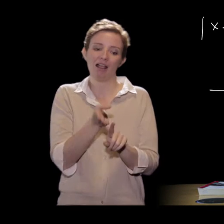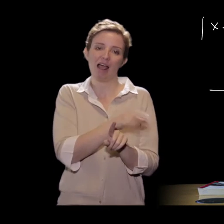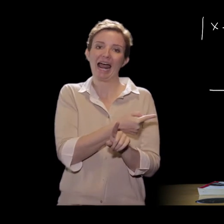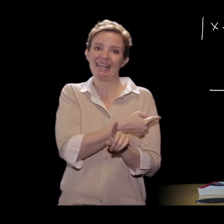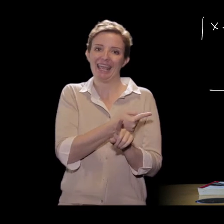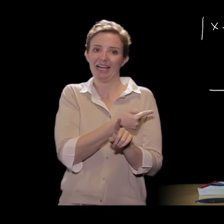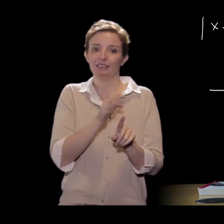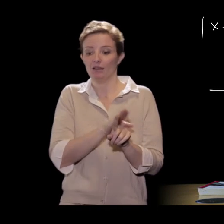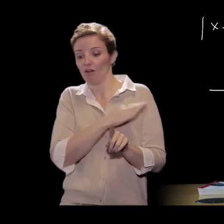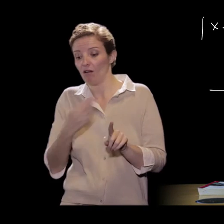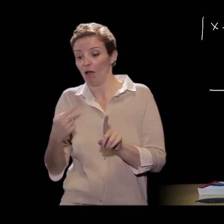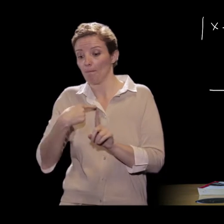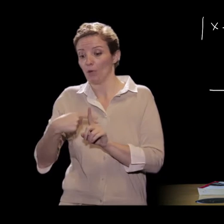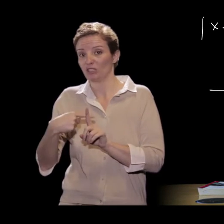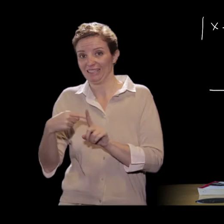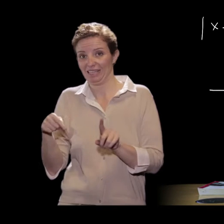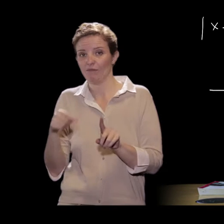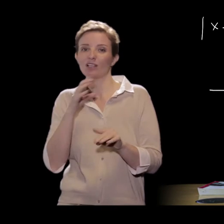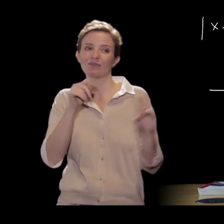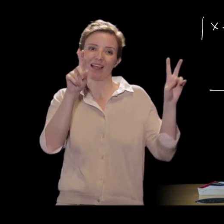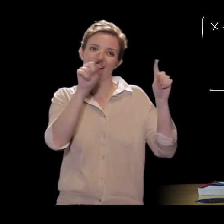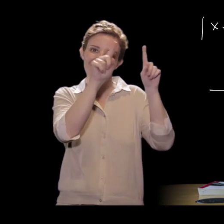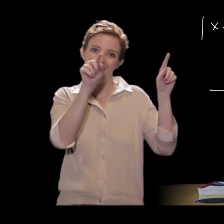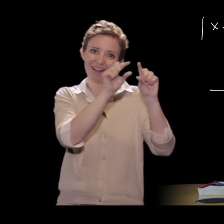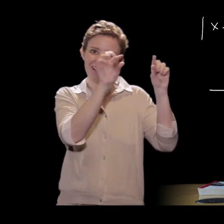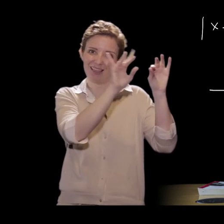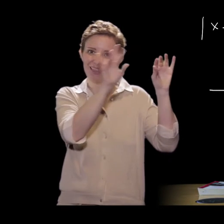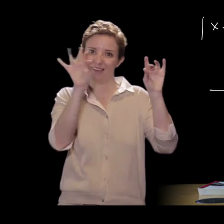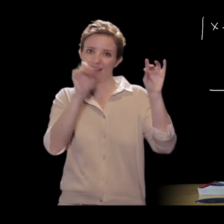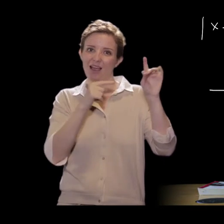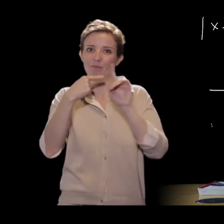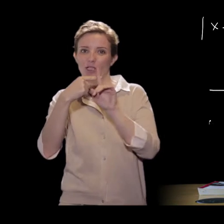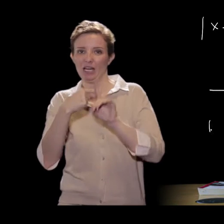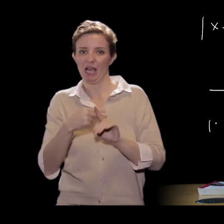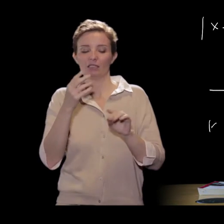dalla parte in cui l'espressione letterale è positiva. In corrispondenza di 4 si annulla.